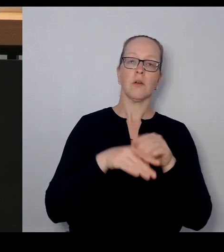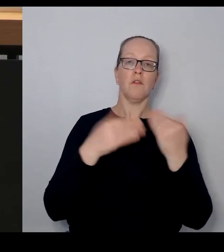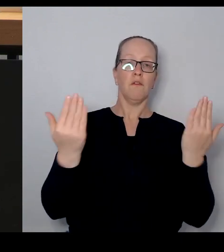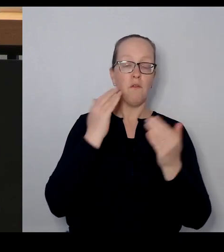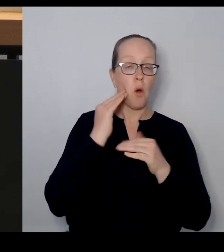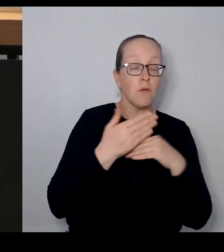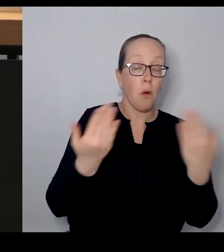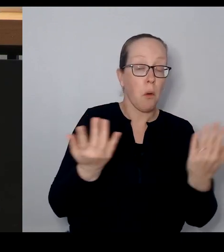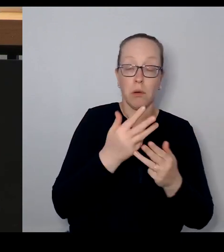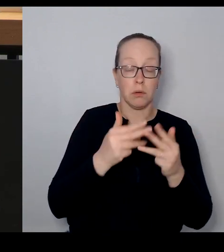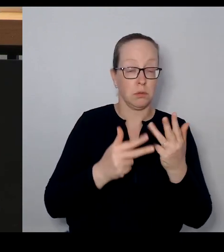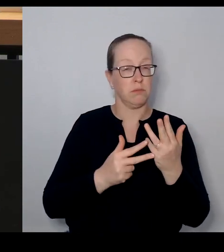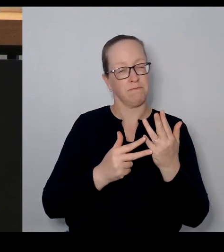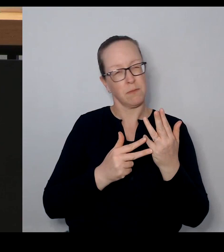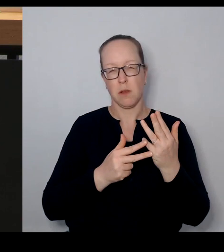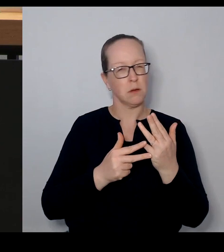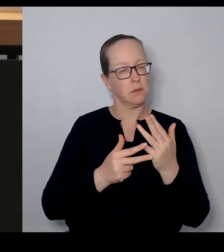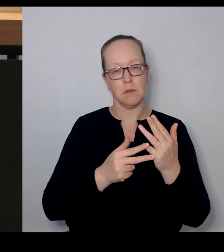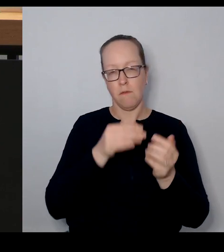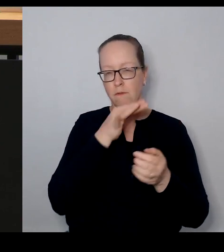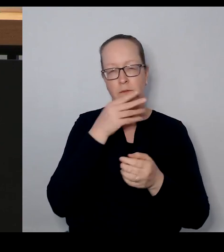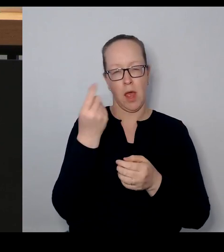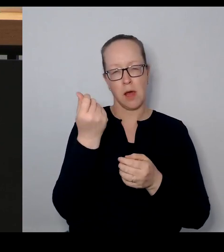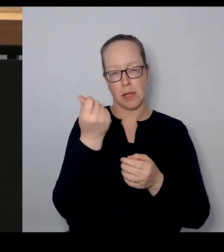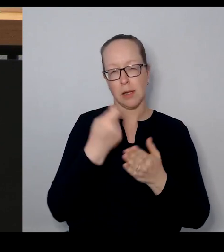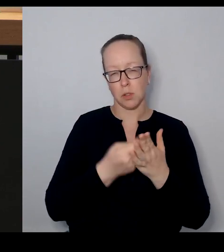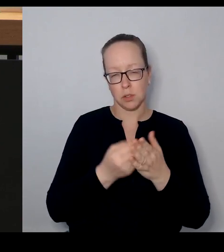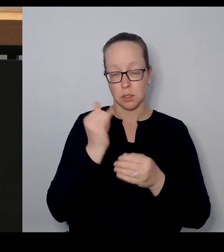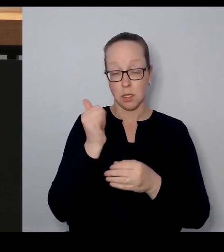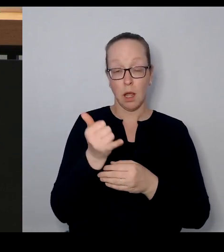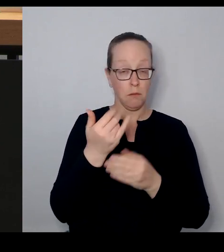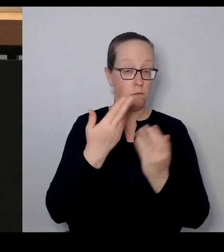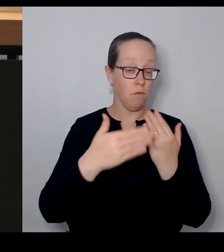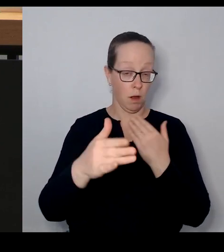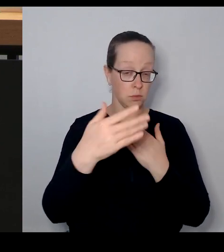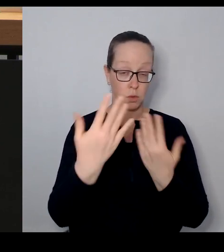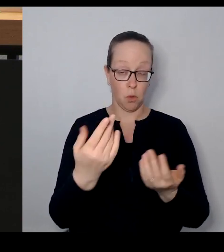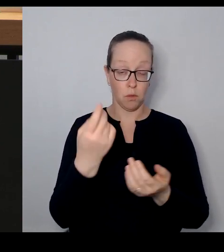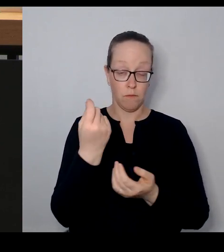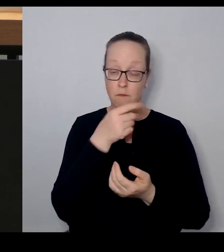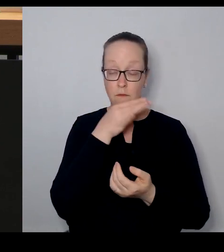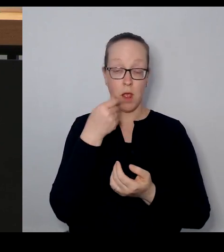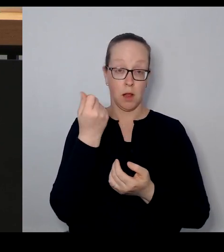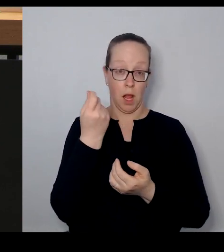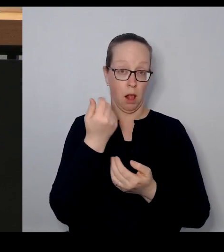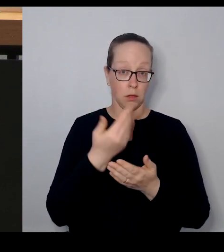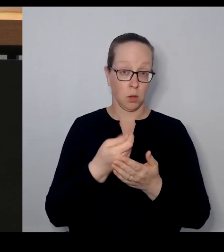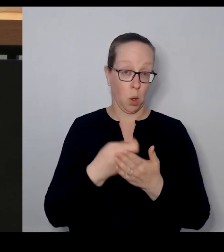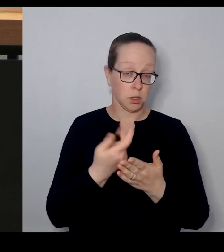gibt es natürlich hier ein Stück weit eine eine Erklärung für die hohen Ausgaben, was wir in der Vergangenheit auch kritisiert haben,